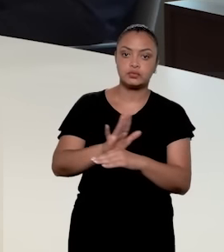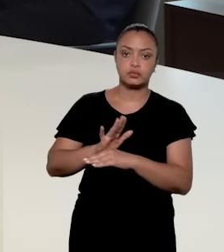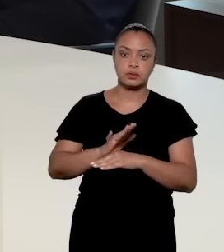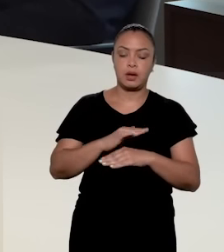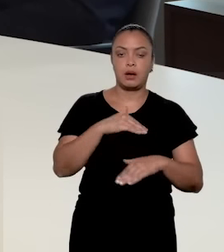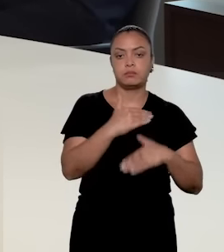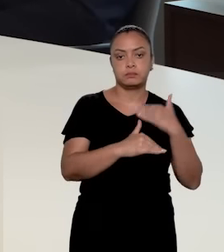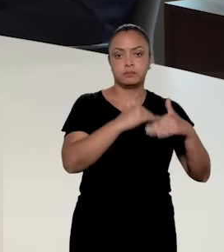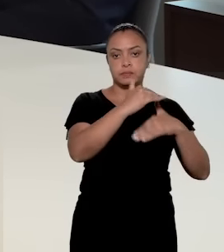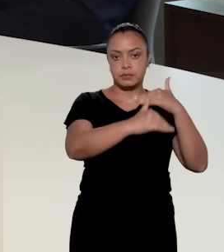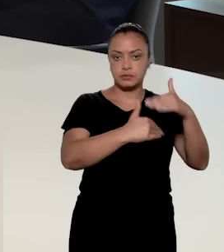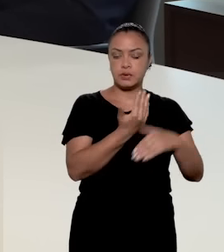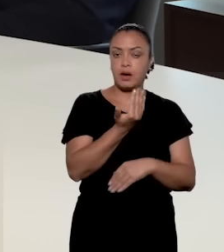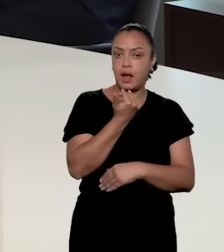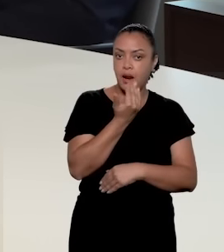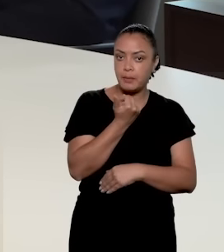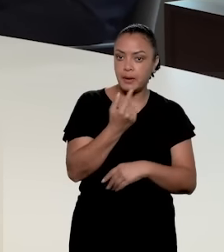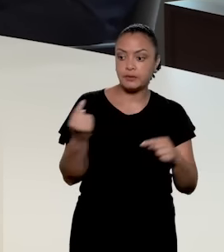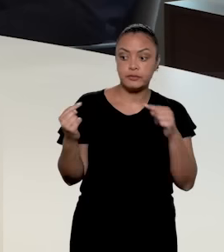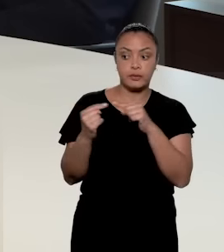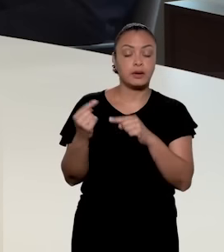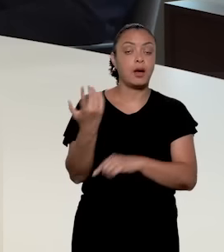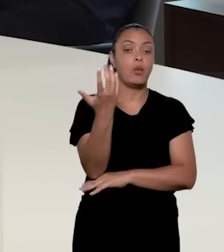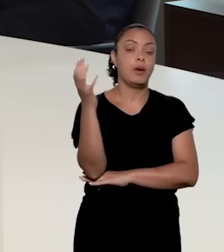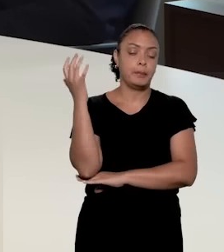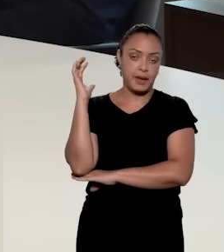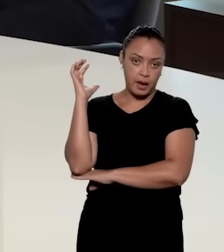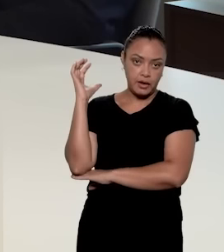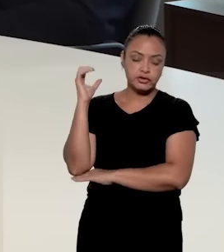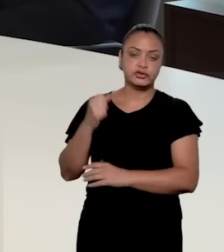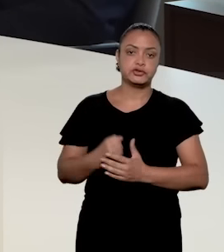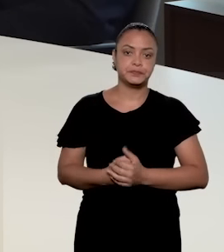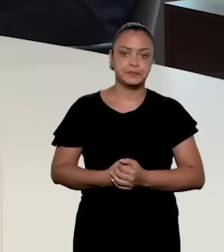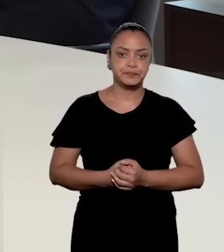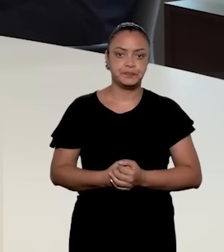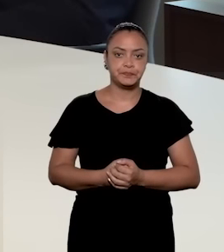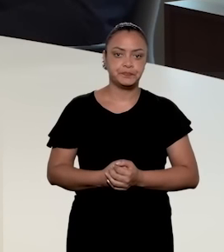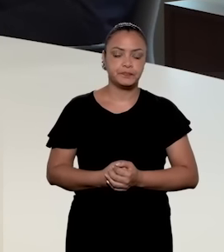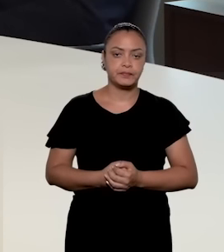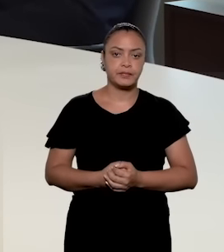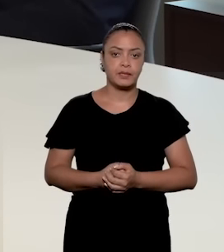alimentos com a questão do meio ambiente? E, também, queria que o senhor comentasse